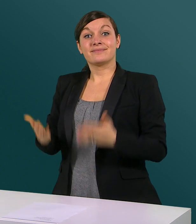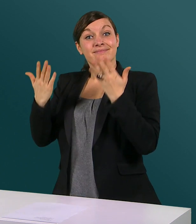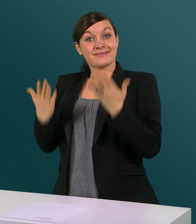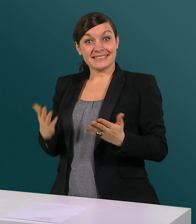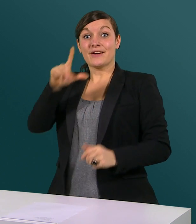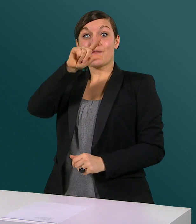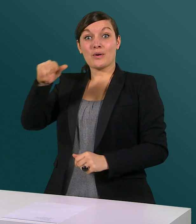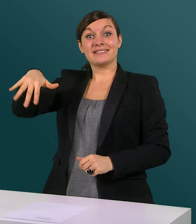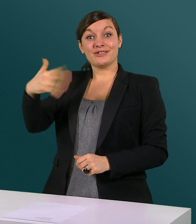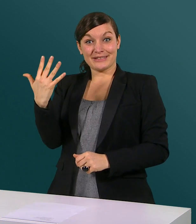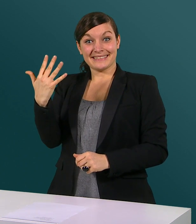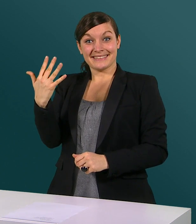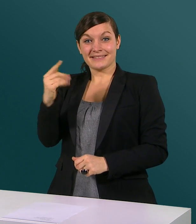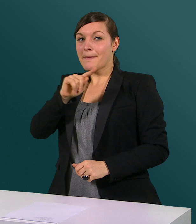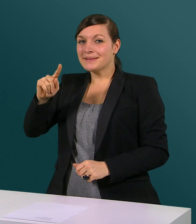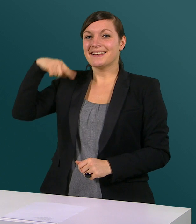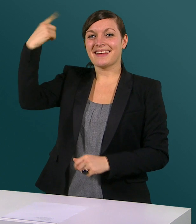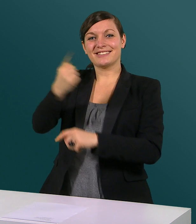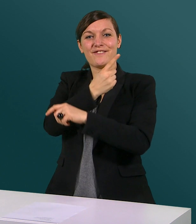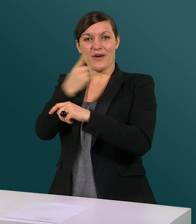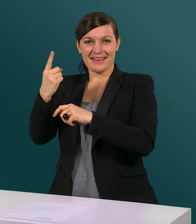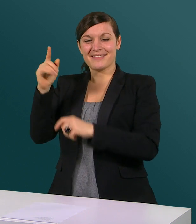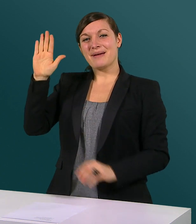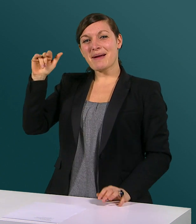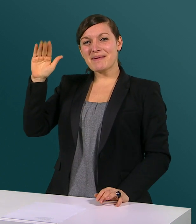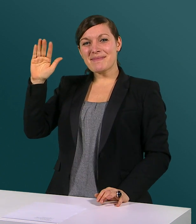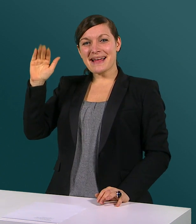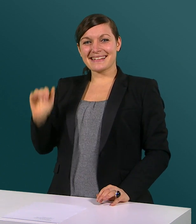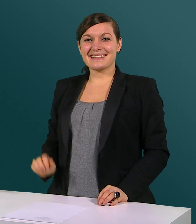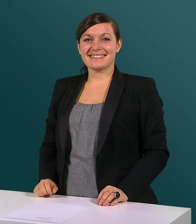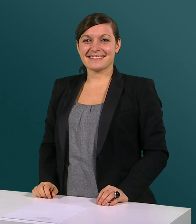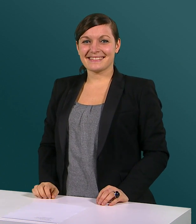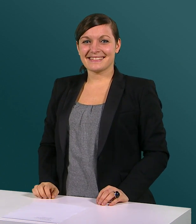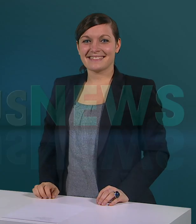Das wars von FOCUSNEWS. Bis nächste Woche. Auf Wiedersehen.